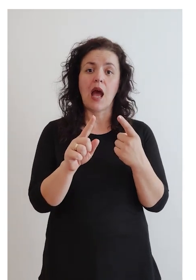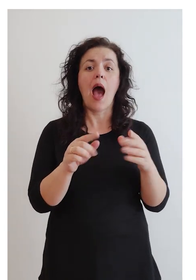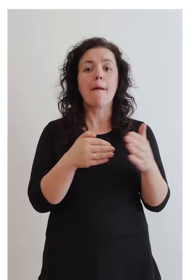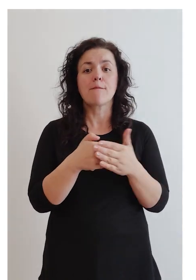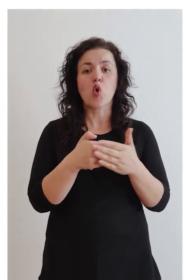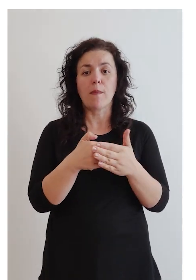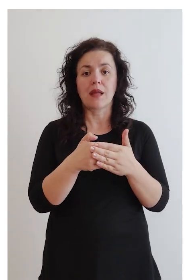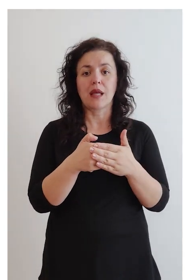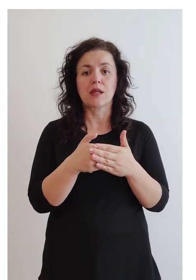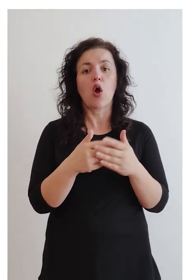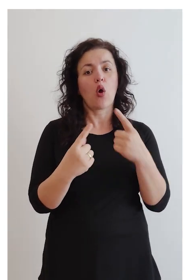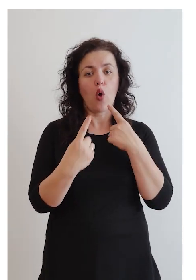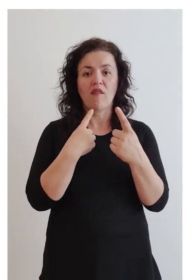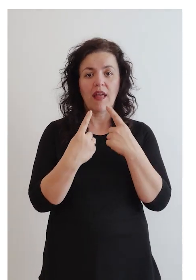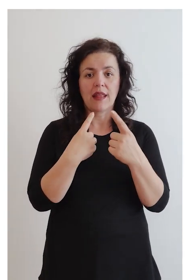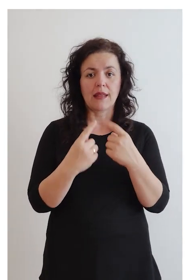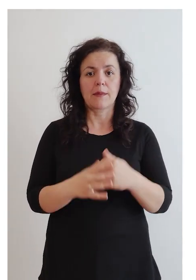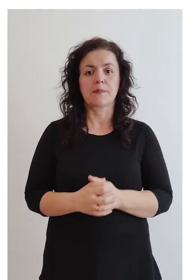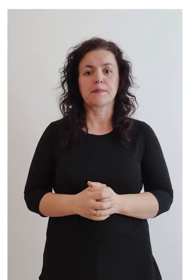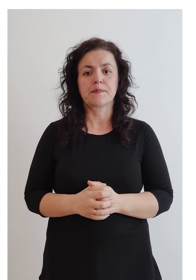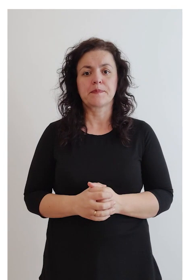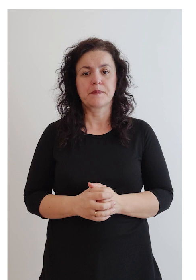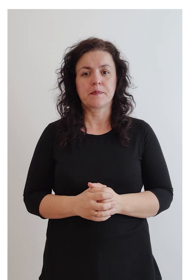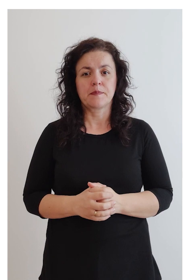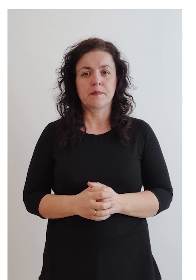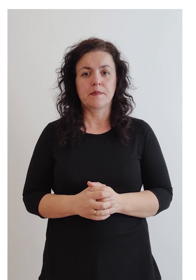Drepturile pasagerilor, zboruri 5